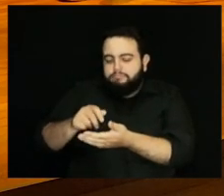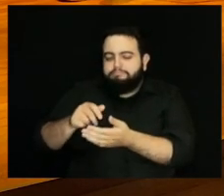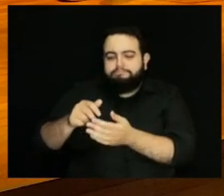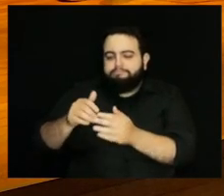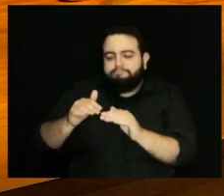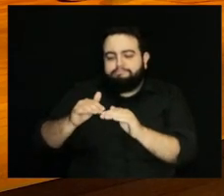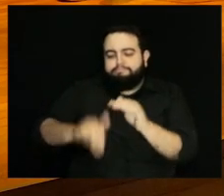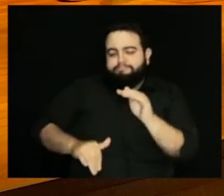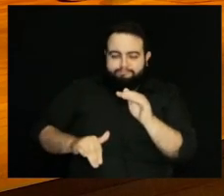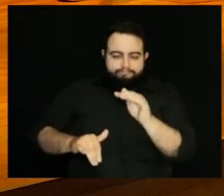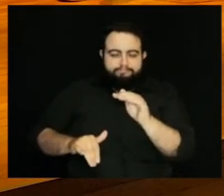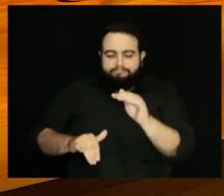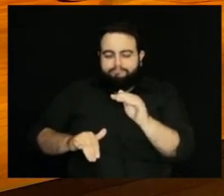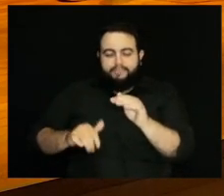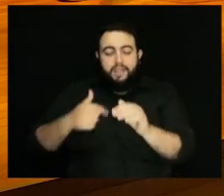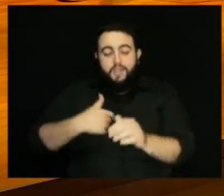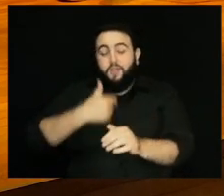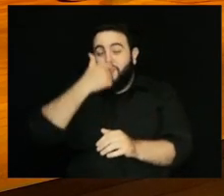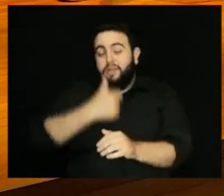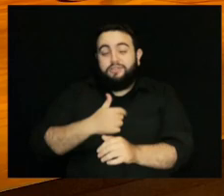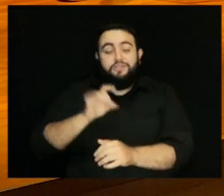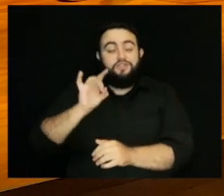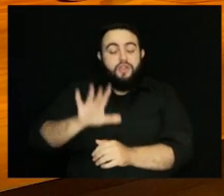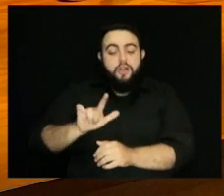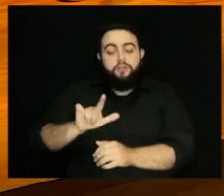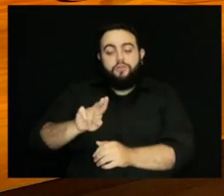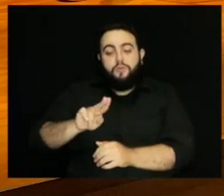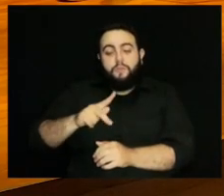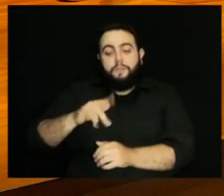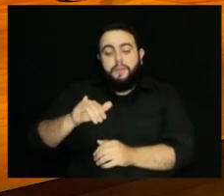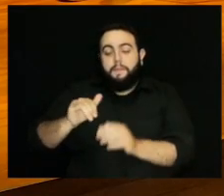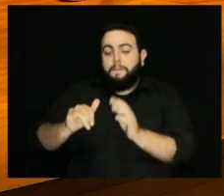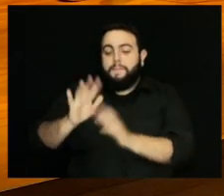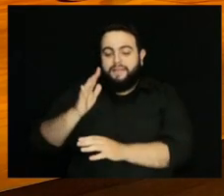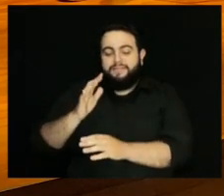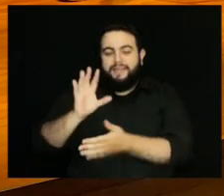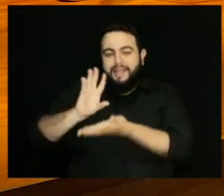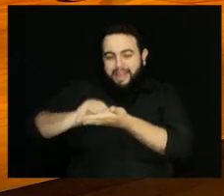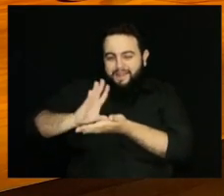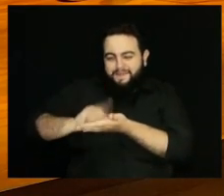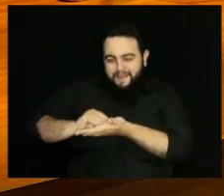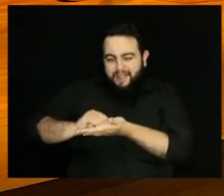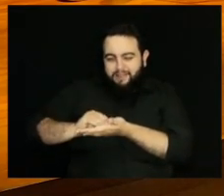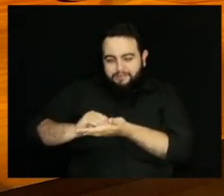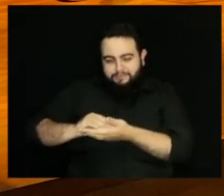gravado do que o Totonho hoje né, em termos de compositores gaúchos. Mas esses caras,